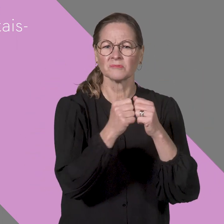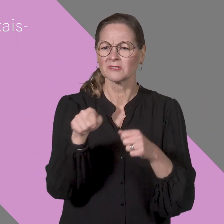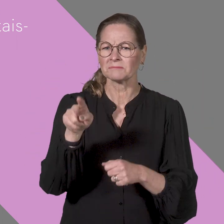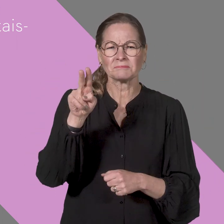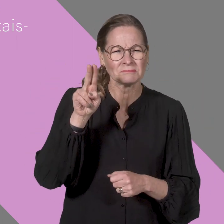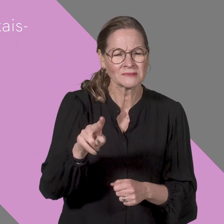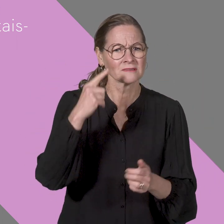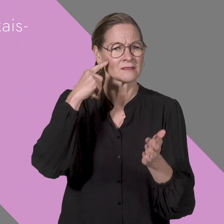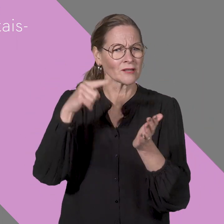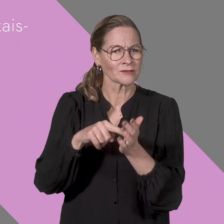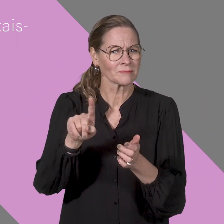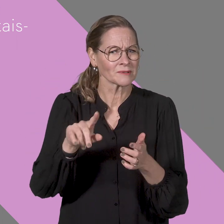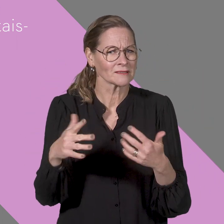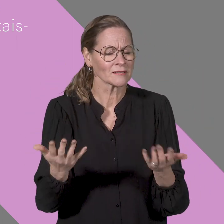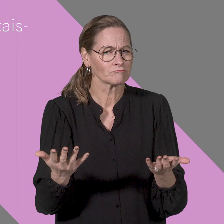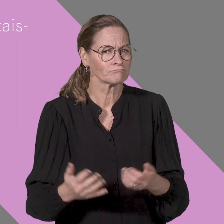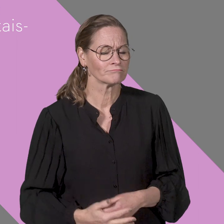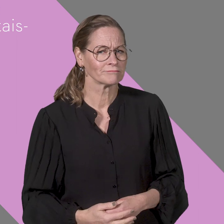mutta mitä se oikeastaan tarkoittaa?